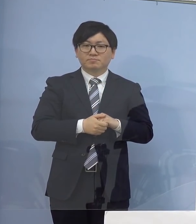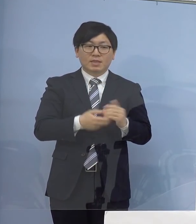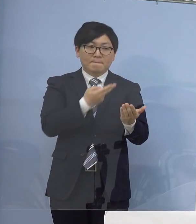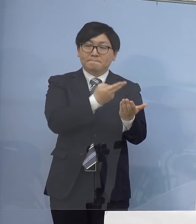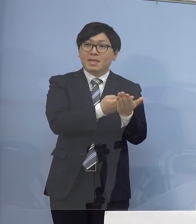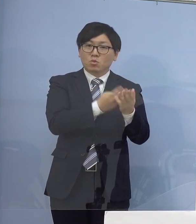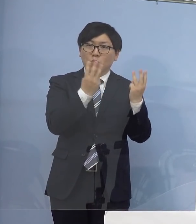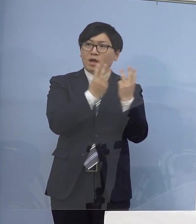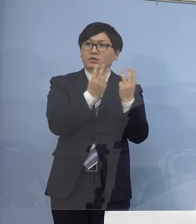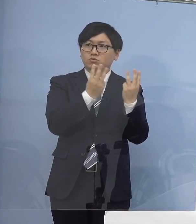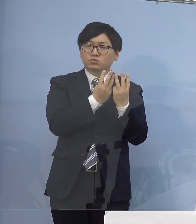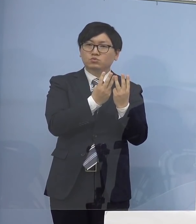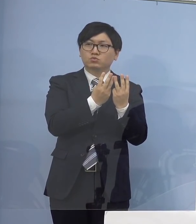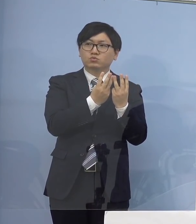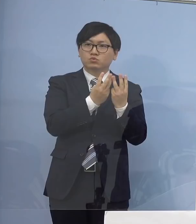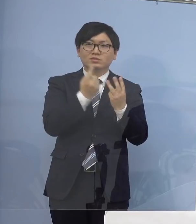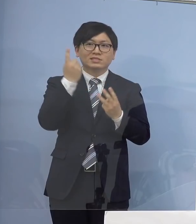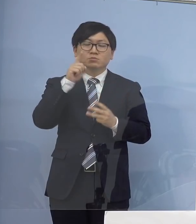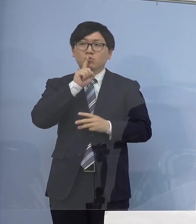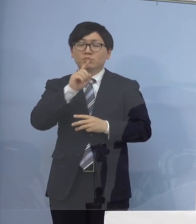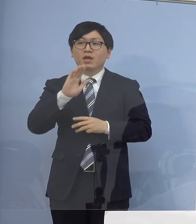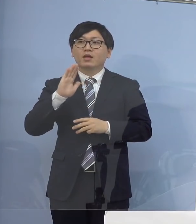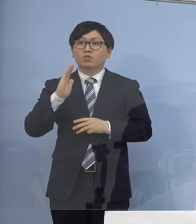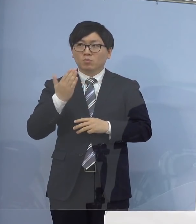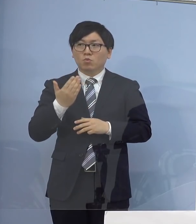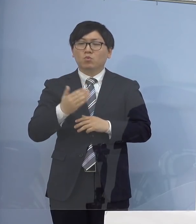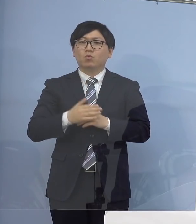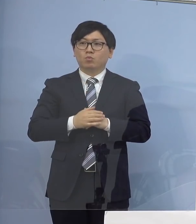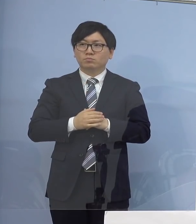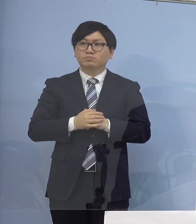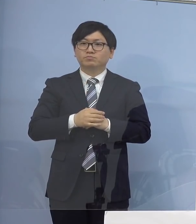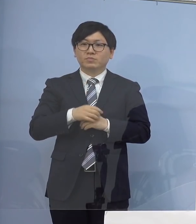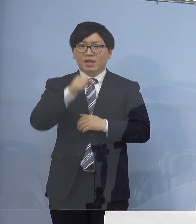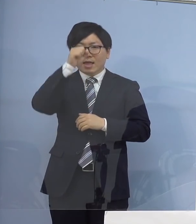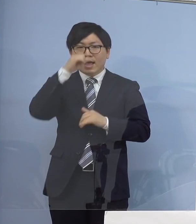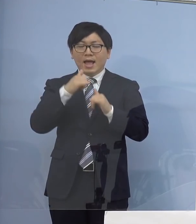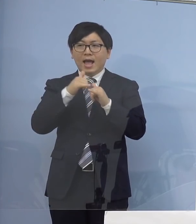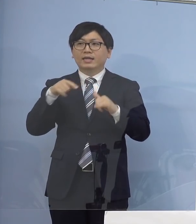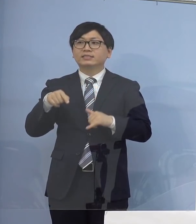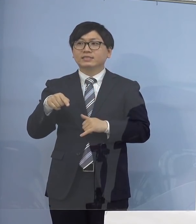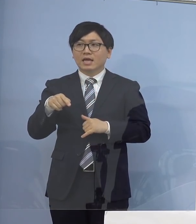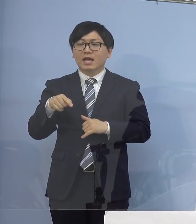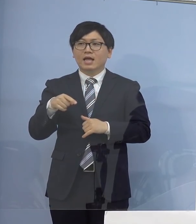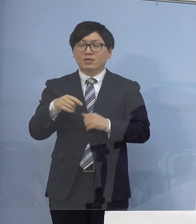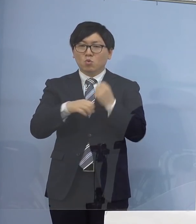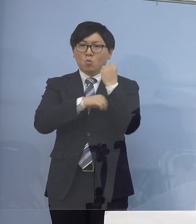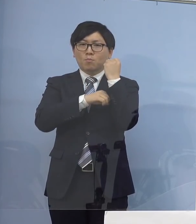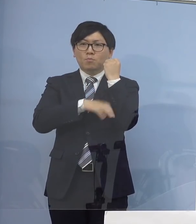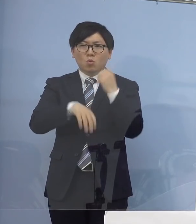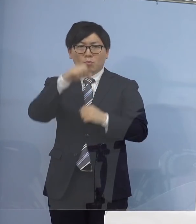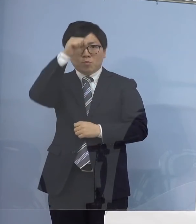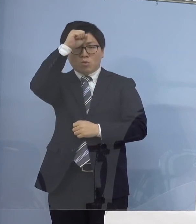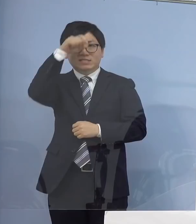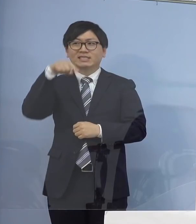それぞれの既往症 それに応じた形でコロナ病床というものを確保